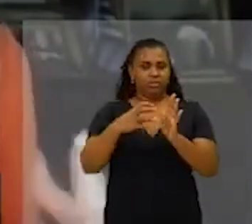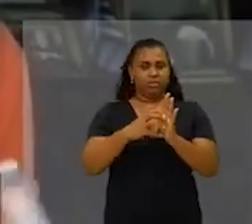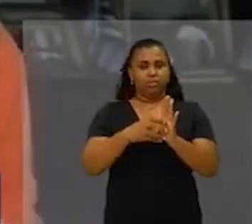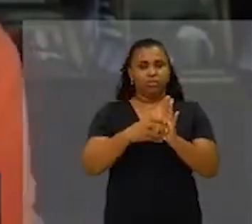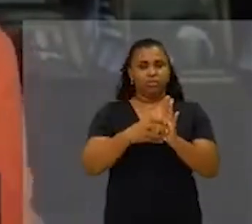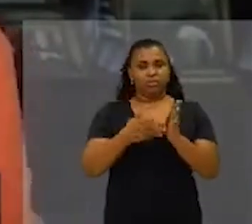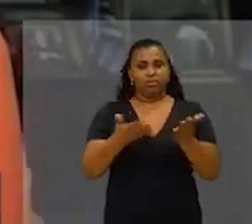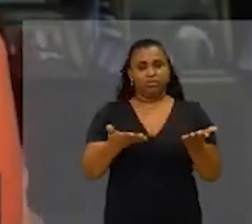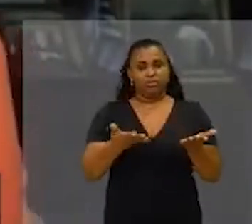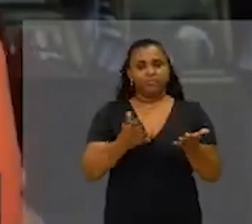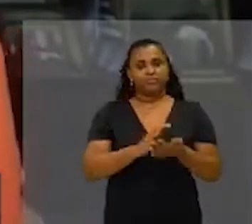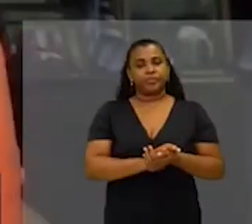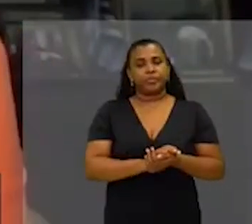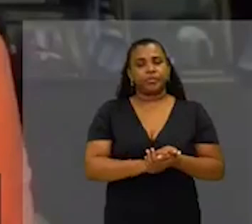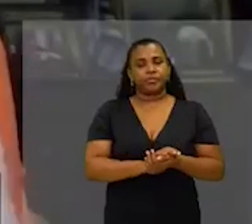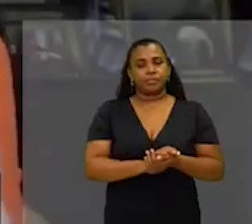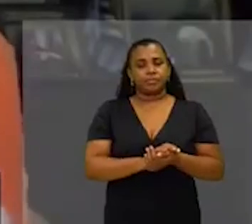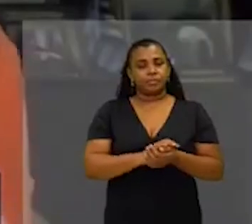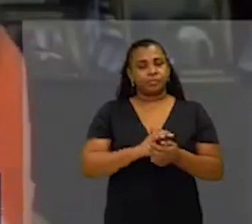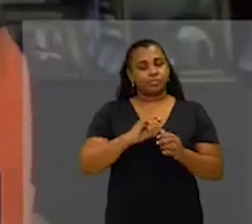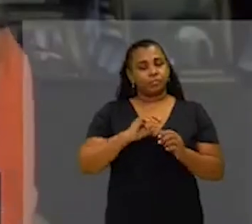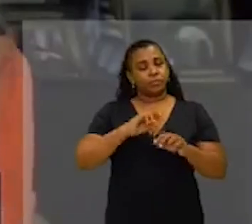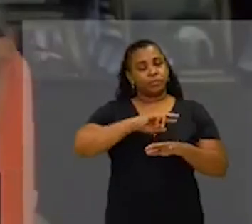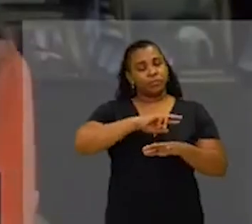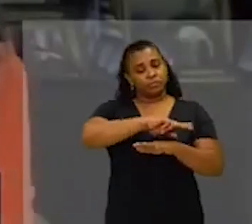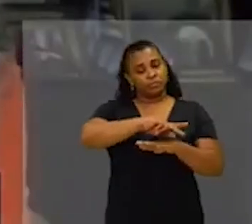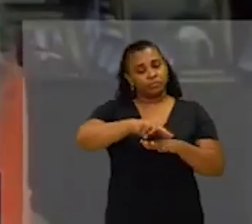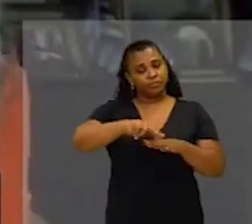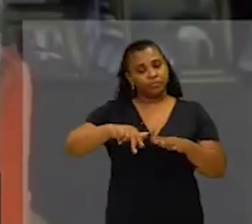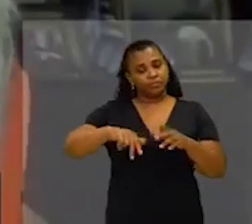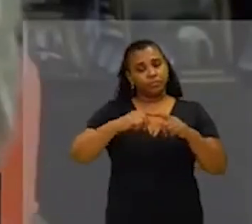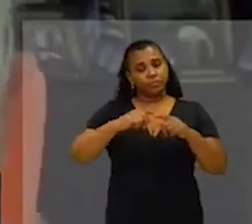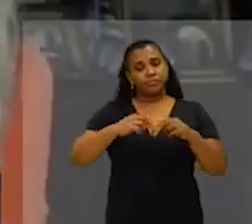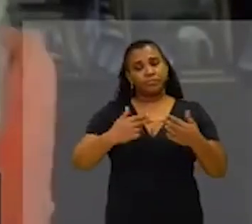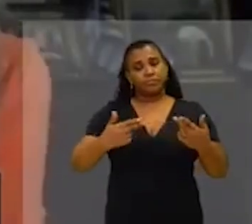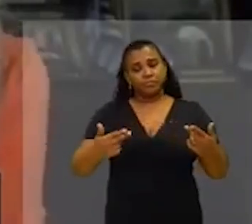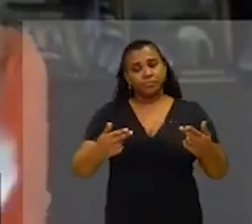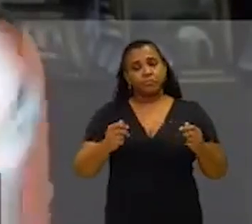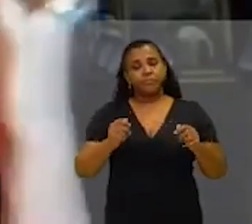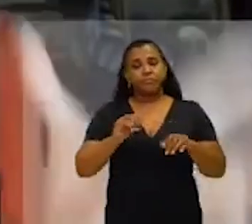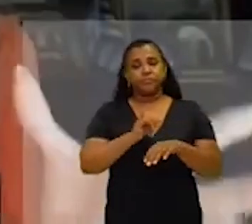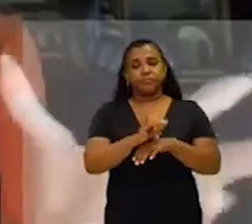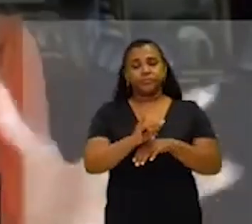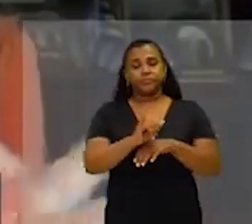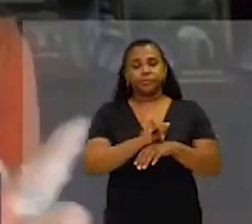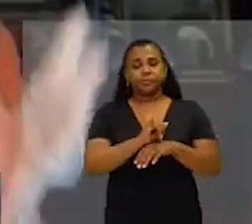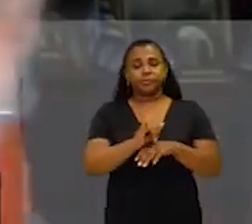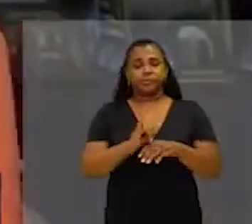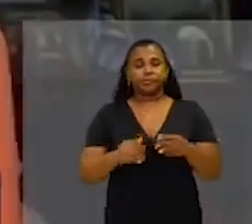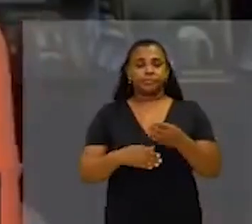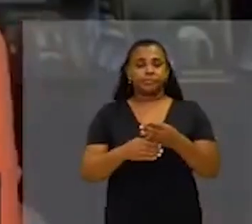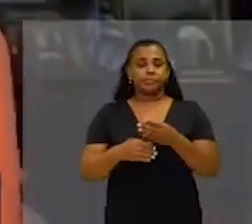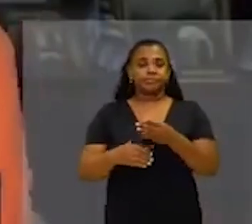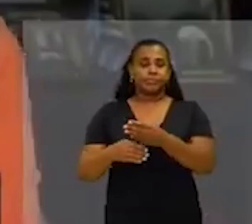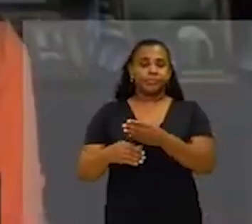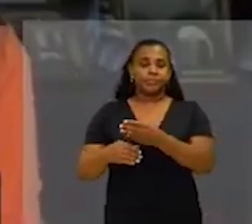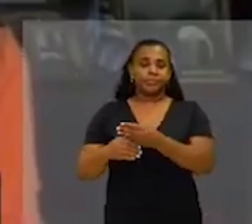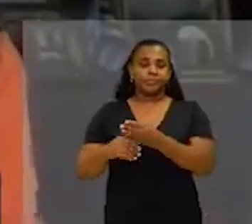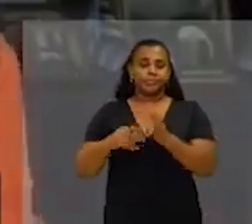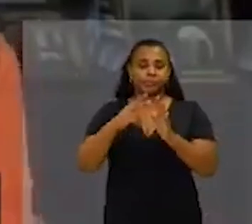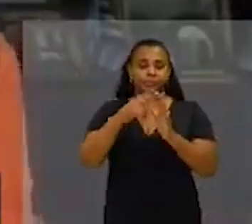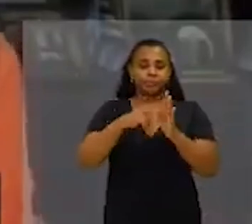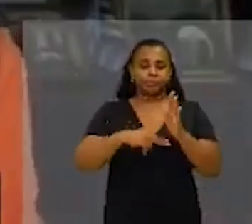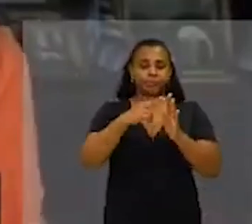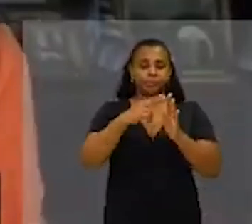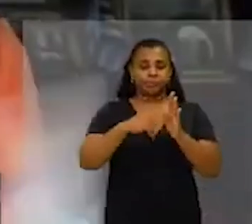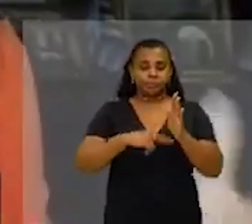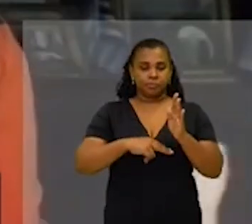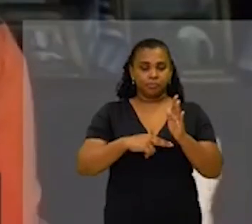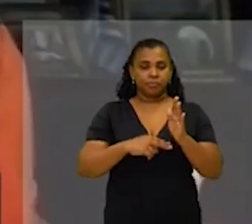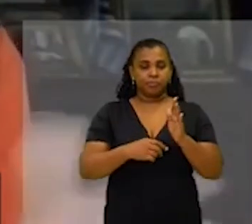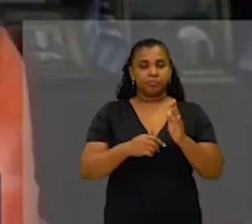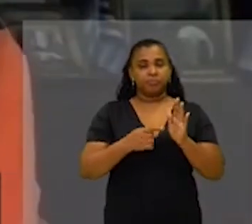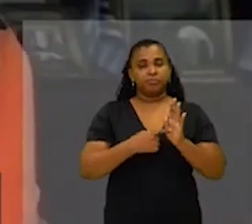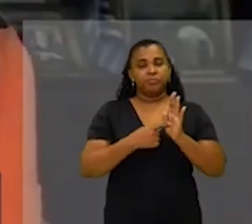em outras formas que poder pode implementar essa Norma prevista né a norma agora disposta no Mc é